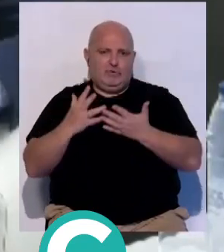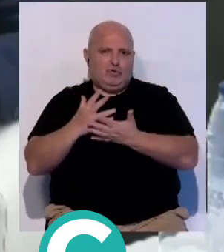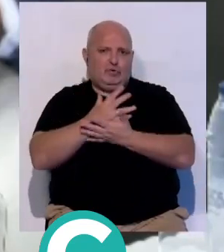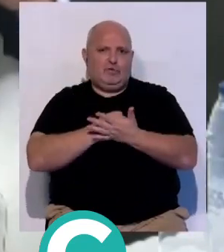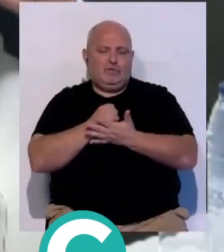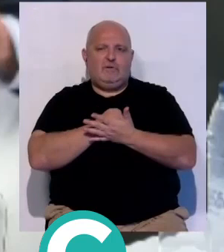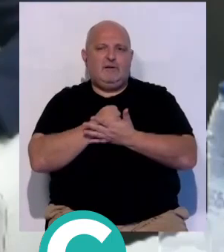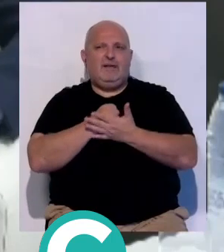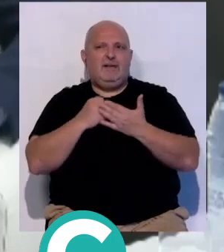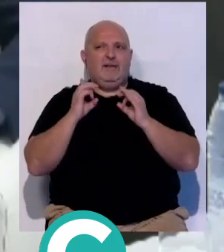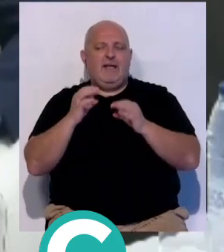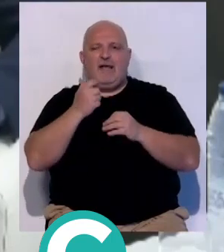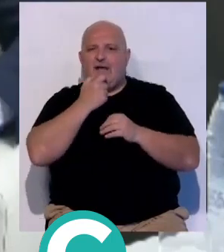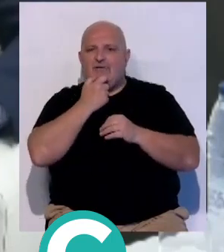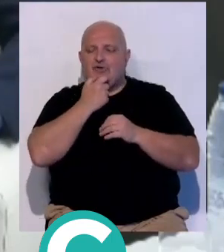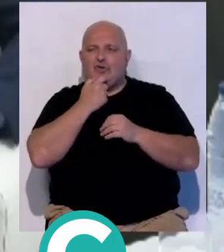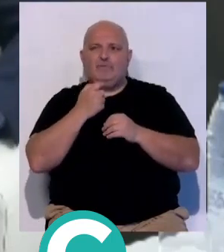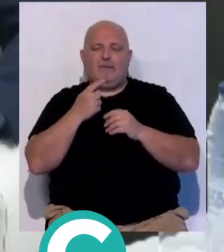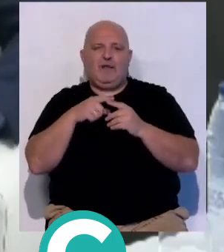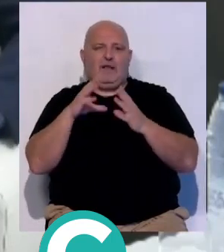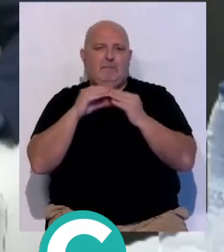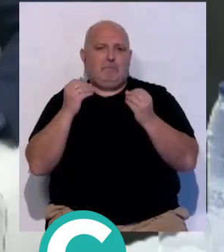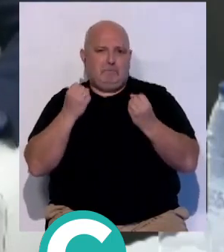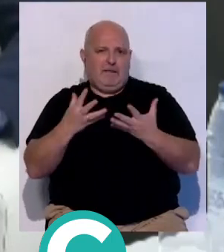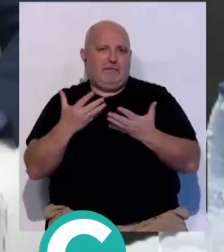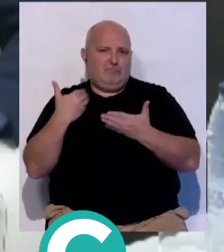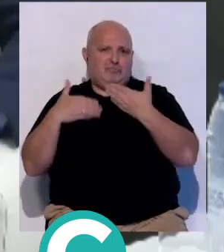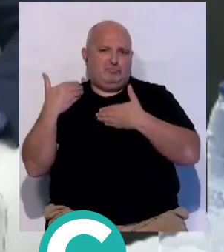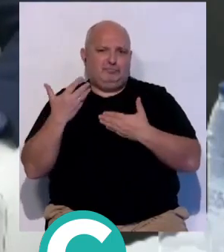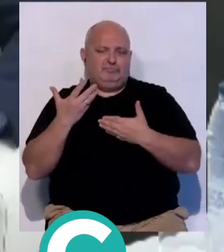de por sí el árbitro siempre hemos tenido buen entendimiento y la verdad que nos respetamos a